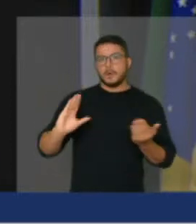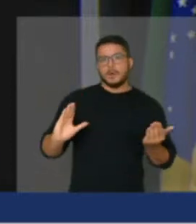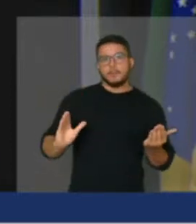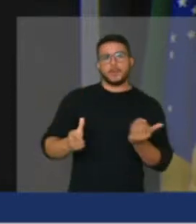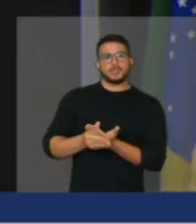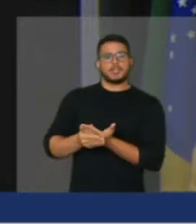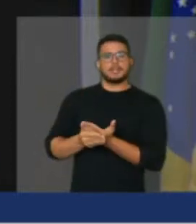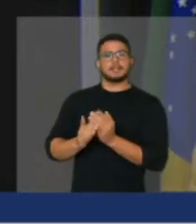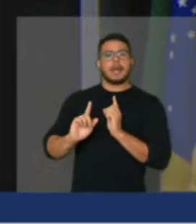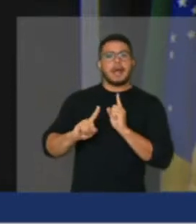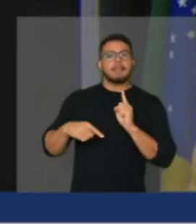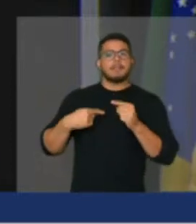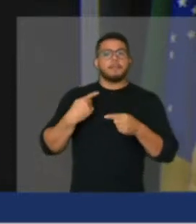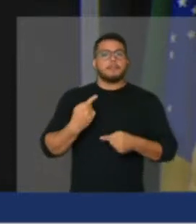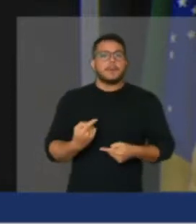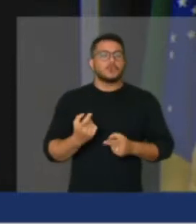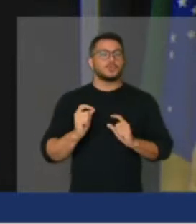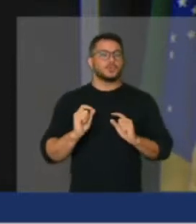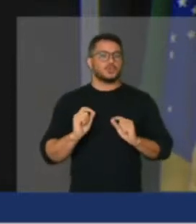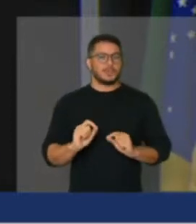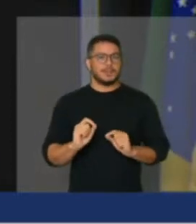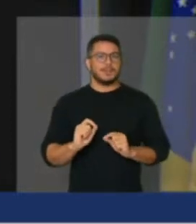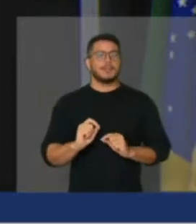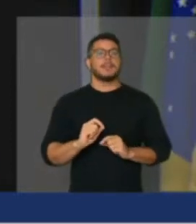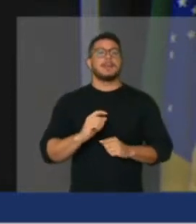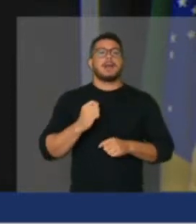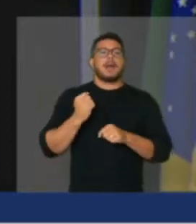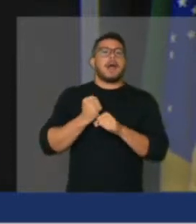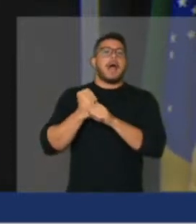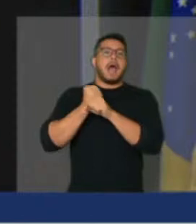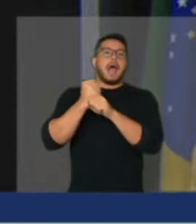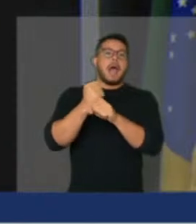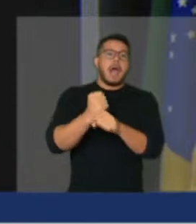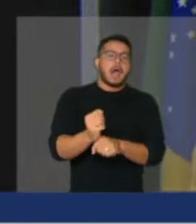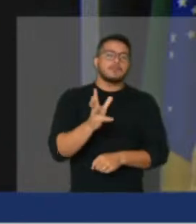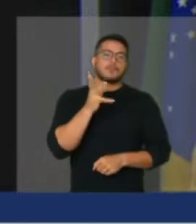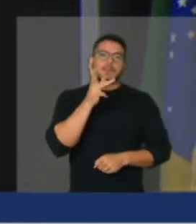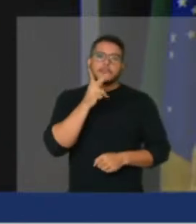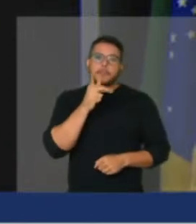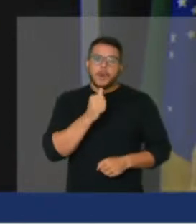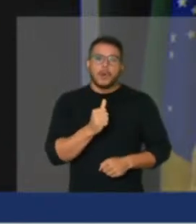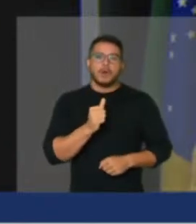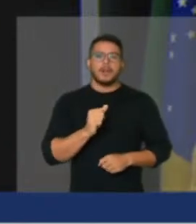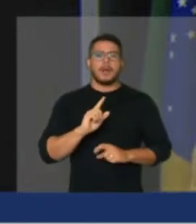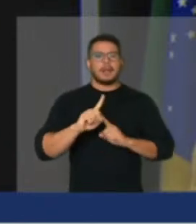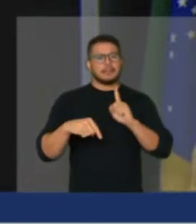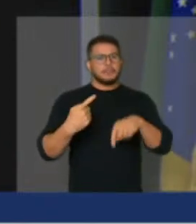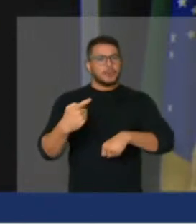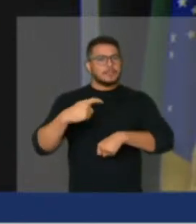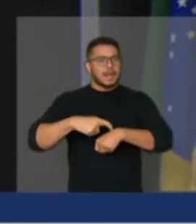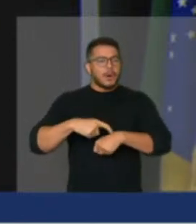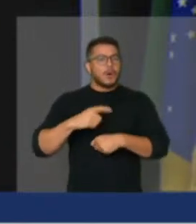PAGAR EM 10 ANOS QUEM VAI QUERER EMPRESTAR DINHEIRO PARA O GOVERNO? QUEM VAI QUERER INVESTIR NESSE PAÍS? QUEM VAI QUERER GERAR EMPREGO E RENDA... NUM LUGAR EM QUE EU